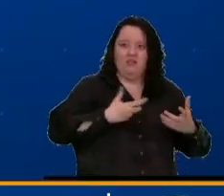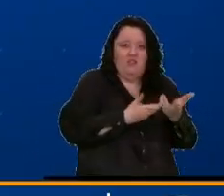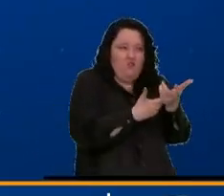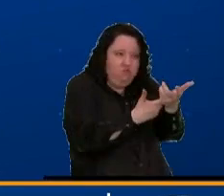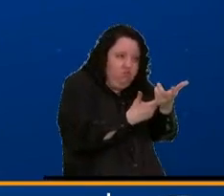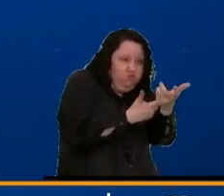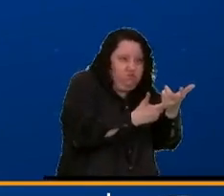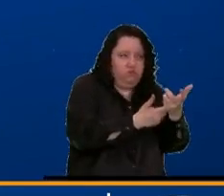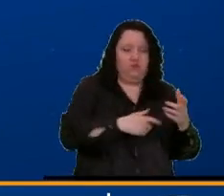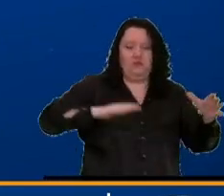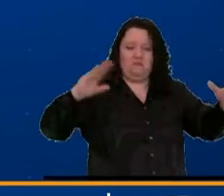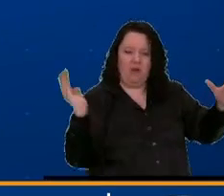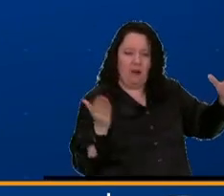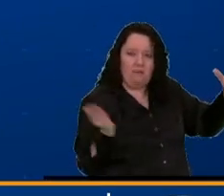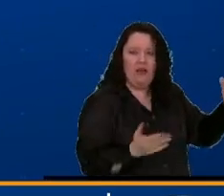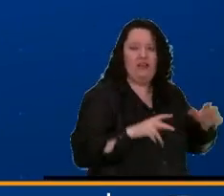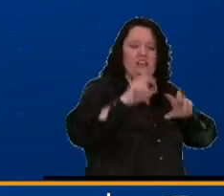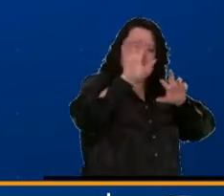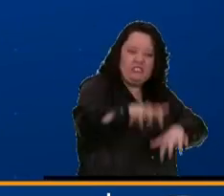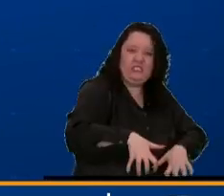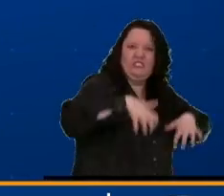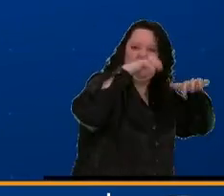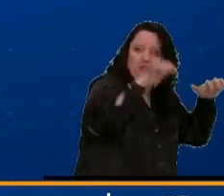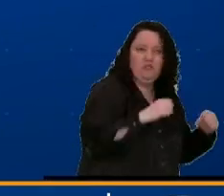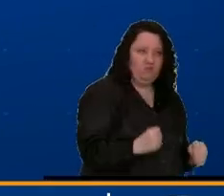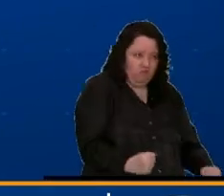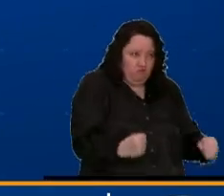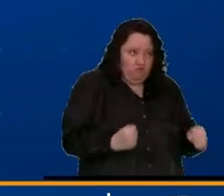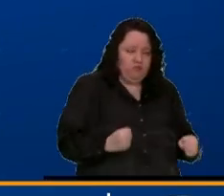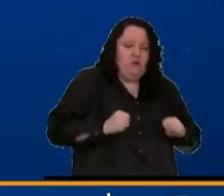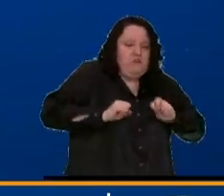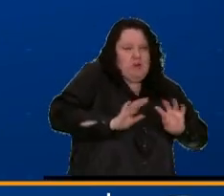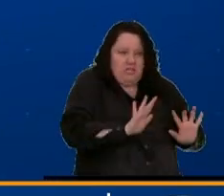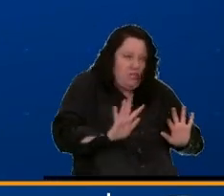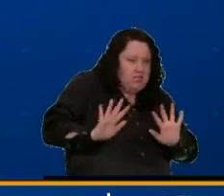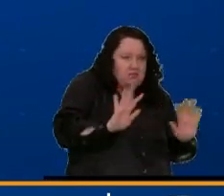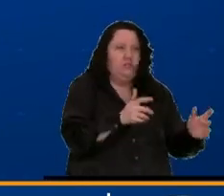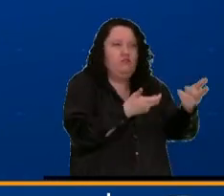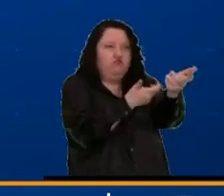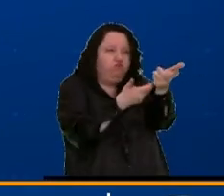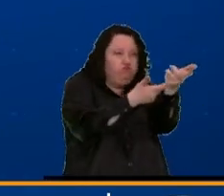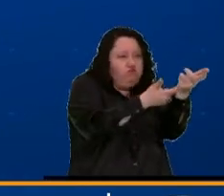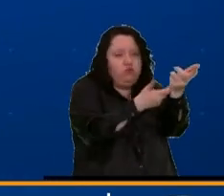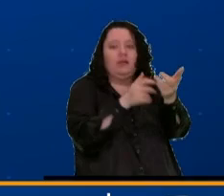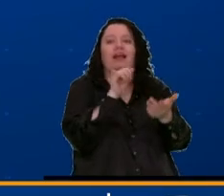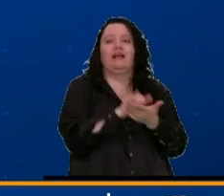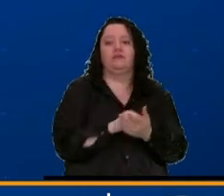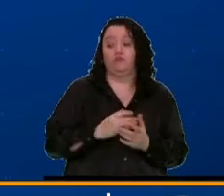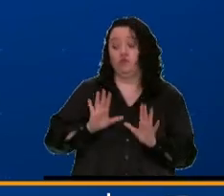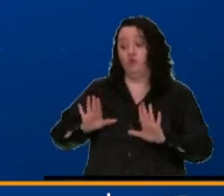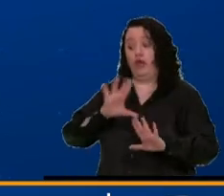entregaron sus esperanzas a los héroes que, vestidos de amarillo y armados combates fuegos,